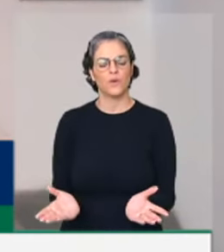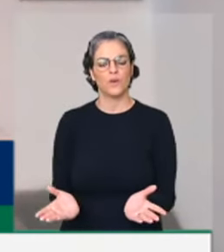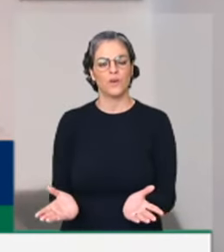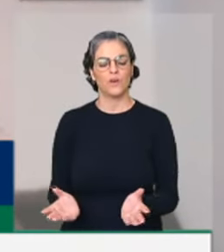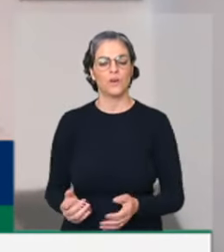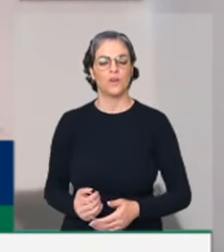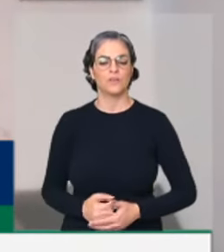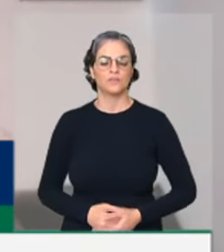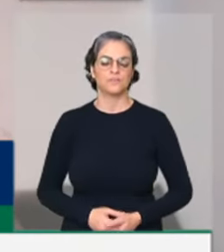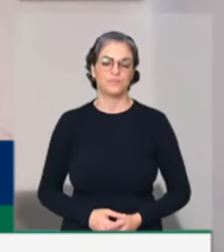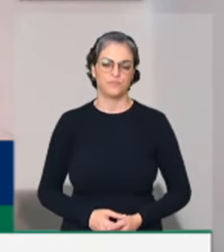RAZÃO DE SUA MORTE E É A PARTIR DO VAZIO DA ORFANDADE